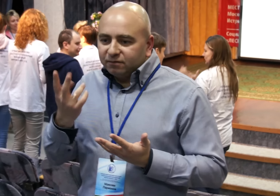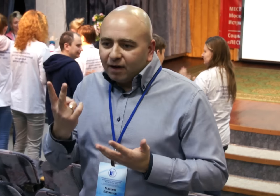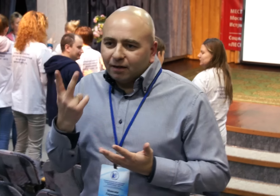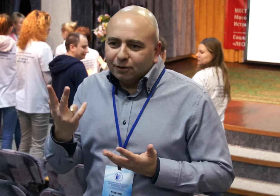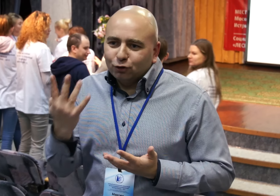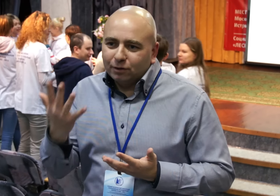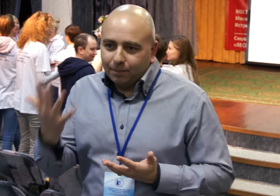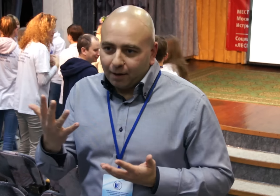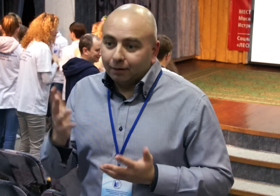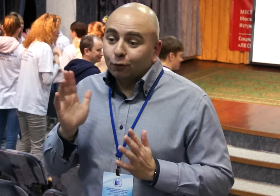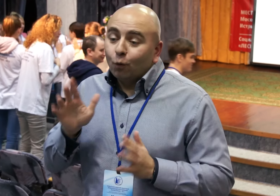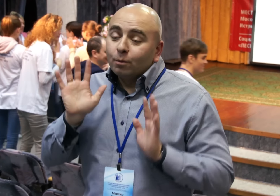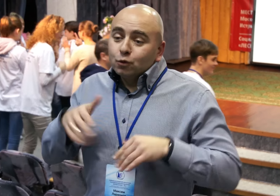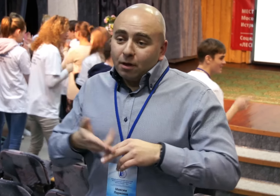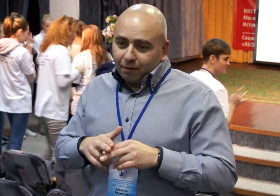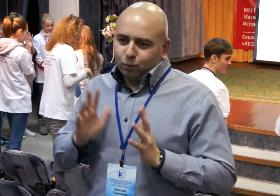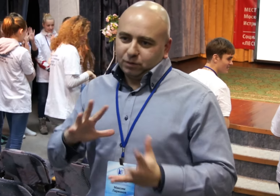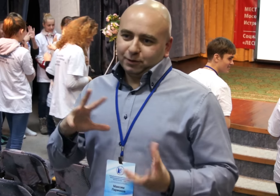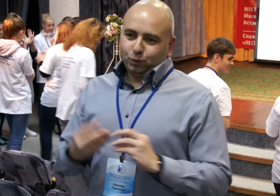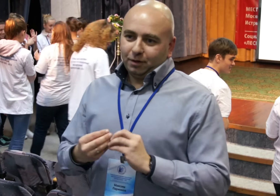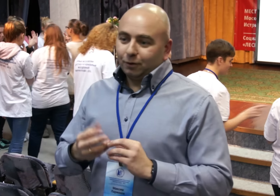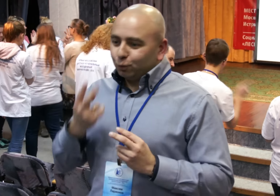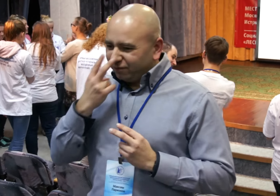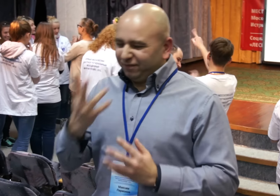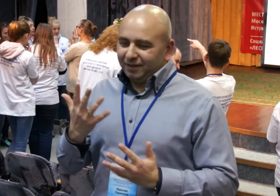Надеюсь, этот форум выявит